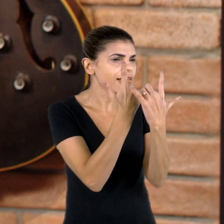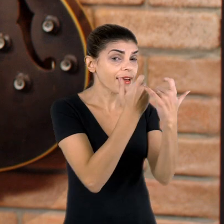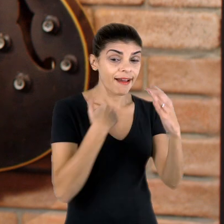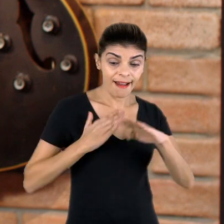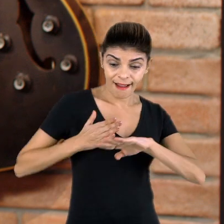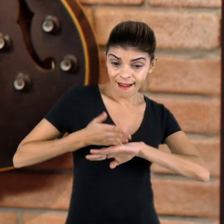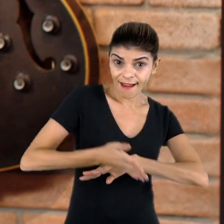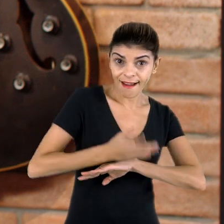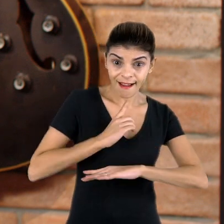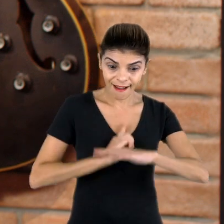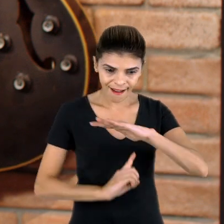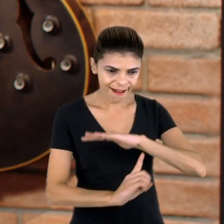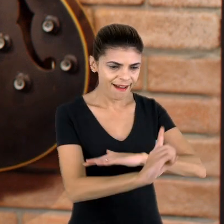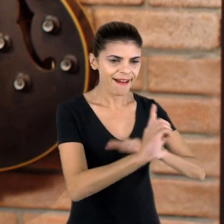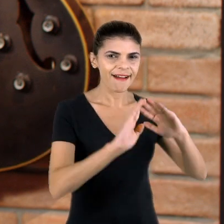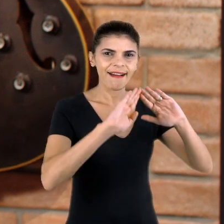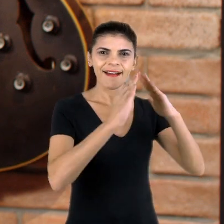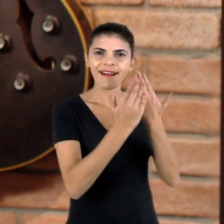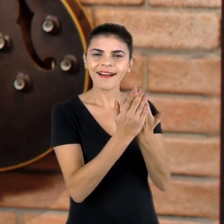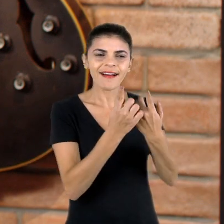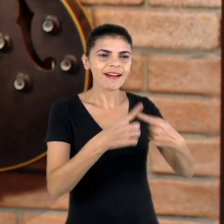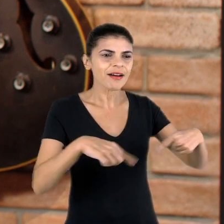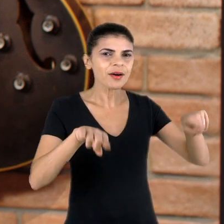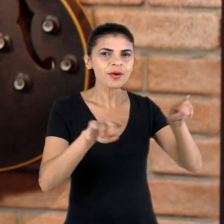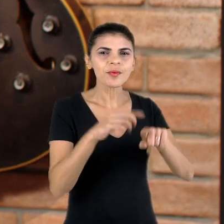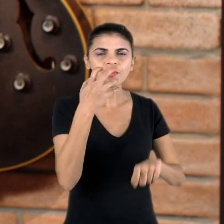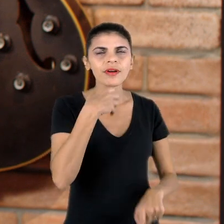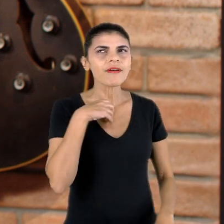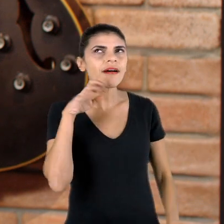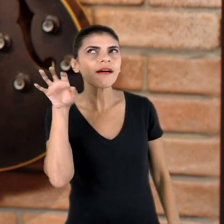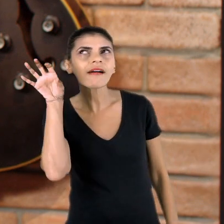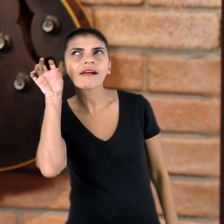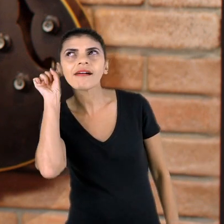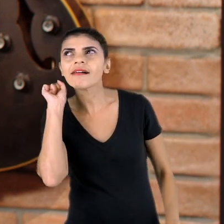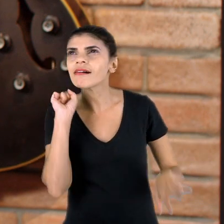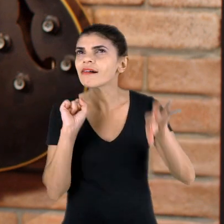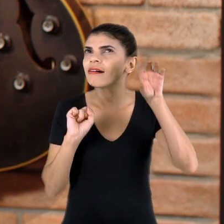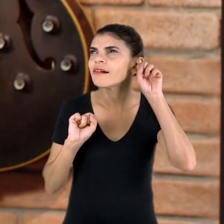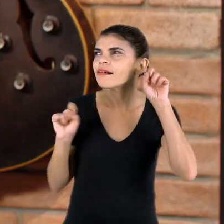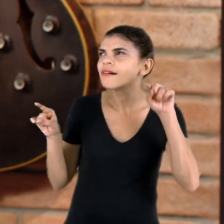qualquer escola, fico passando pelos corredores ouvindo, assim, o que as pessoas tão tocando. Sempre tive fascínio, engraçado!